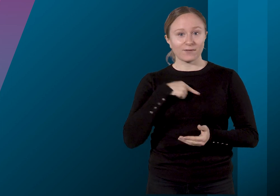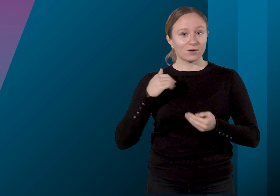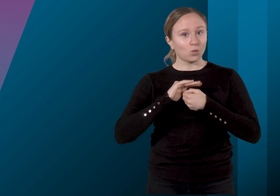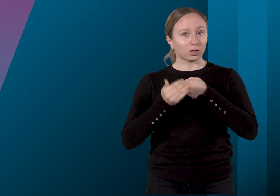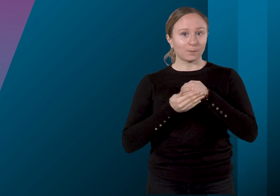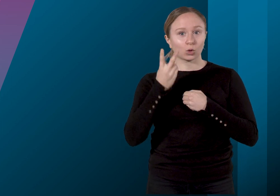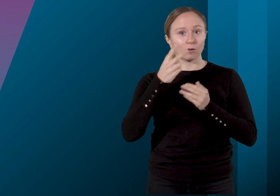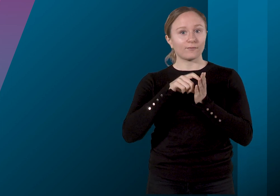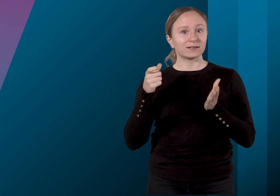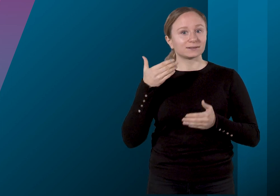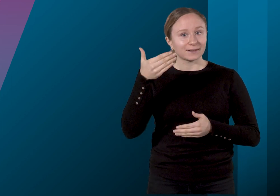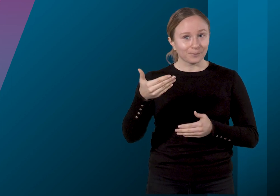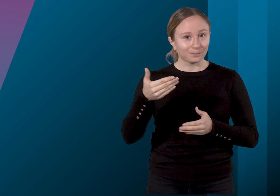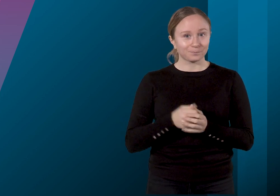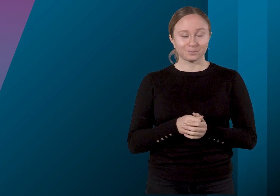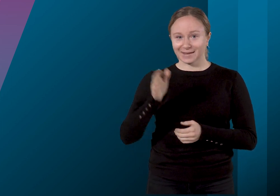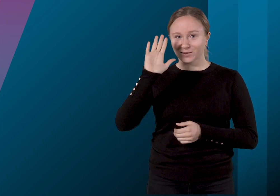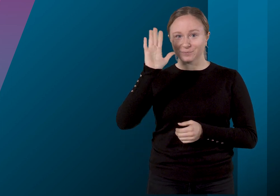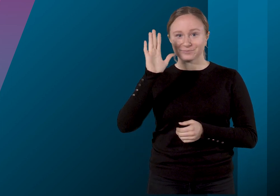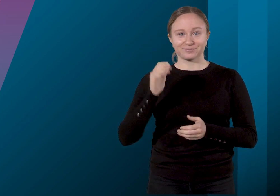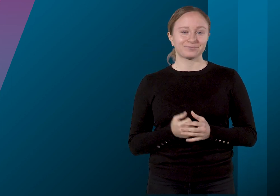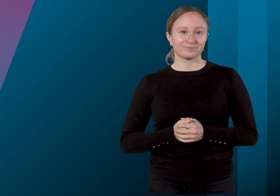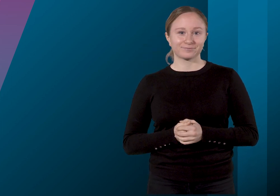Vi återkommer om två veckor, hej då!